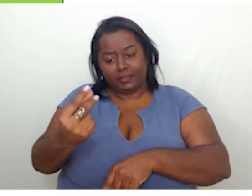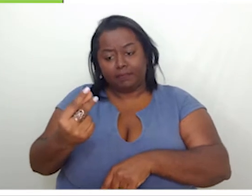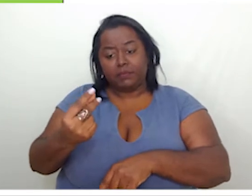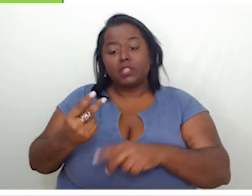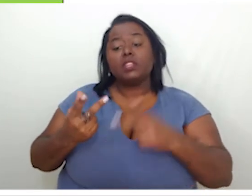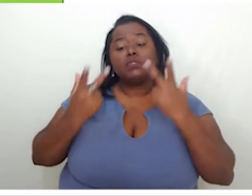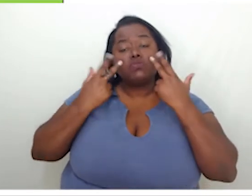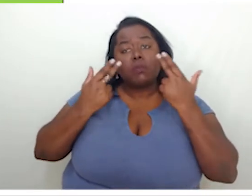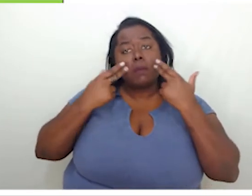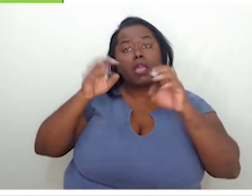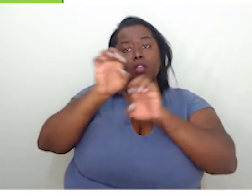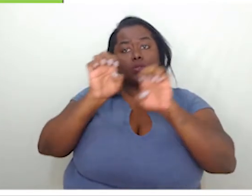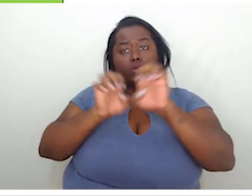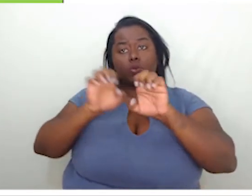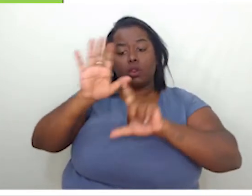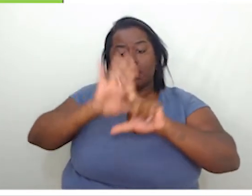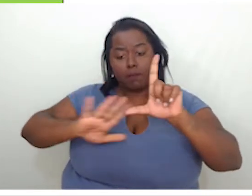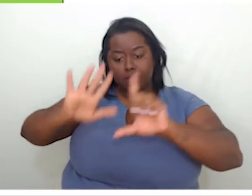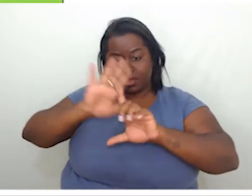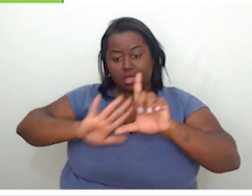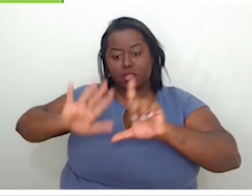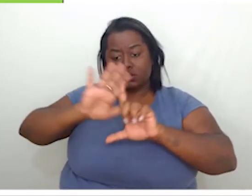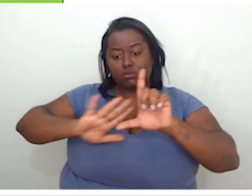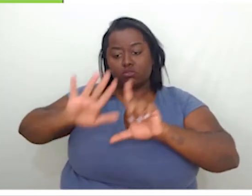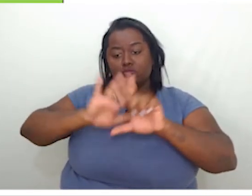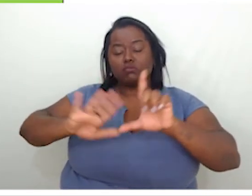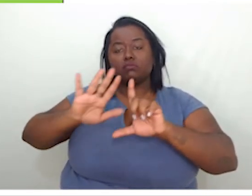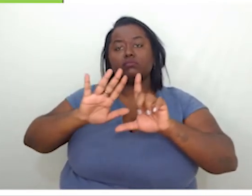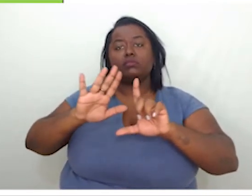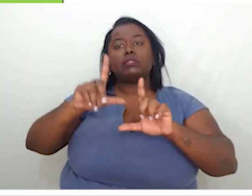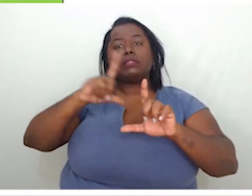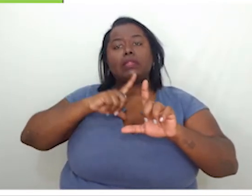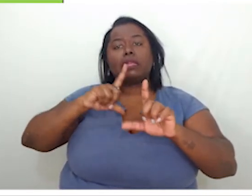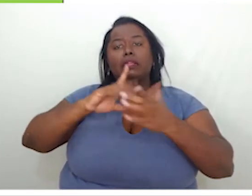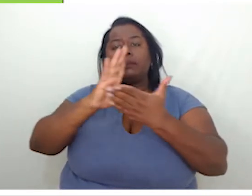En Haaga-Helia tenemos el abordaje en la que